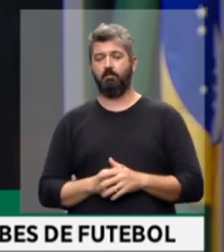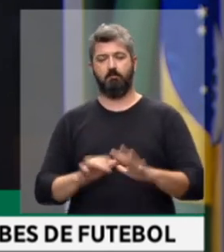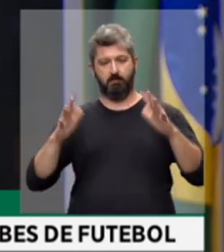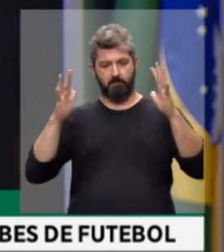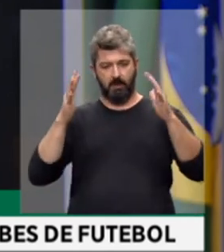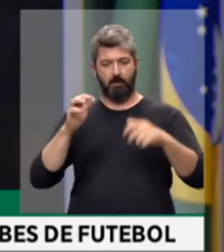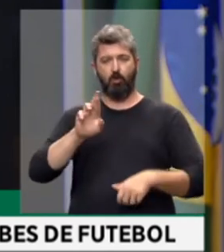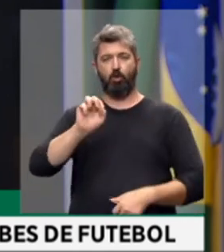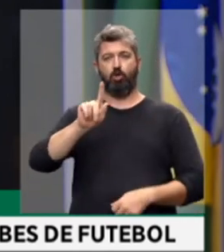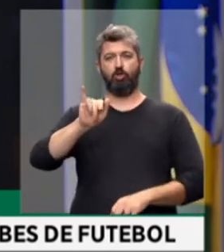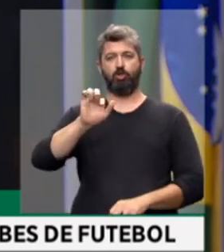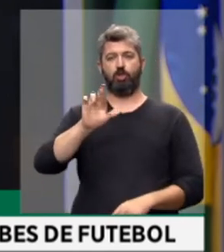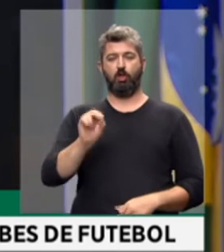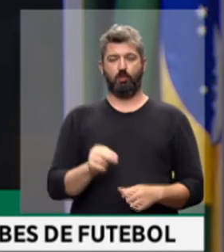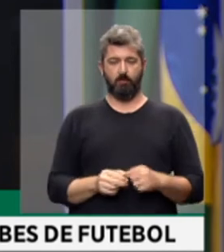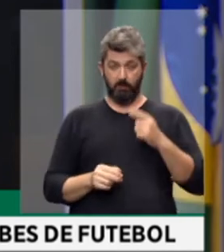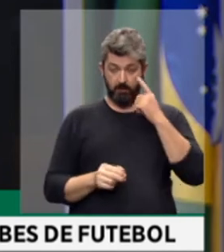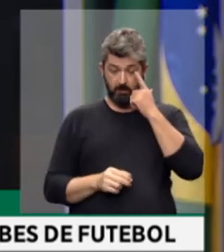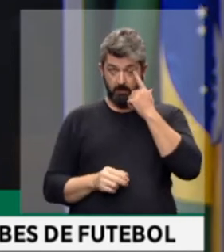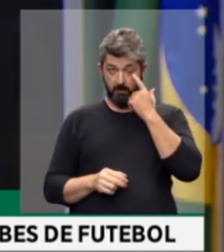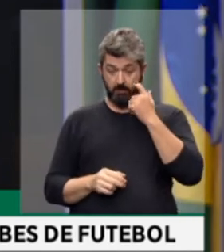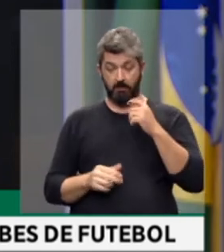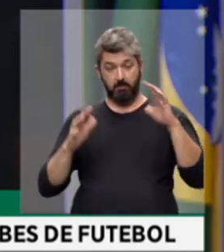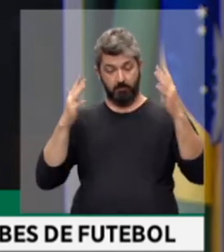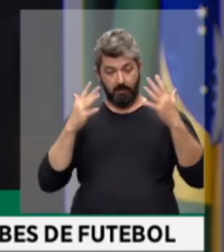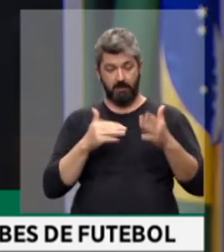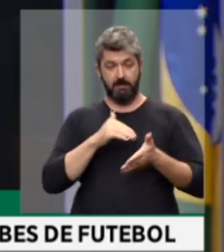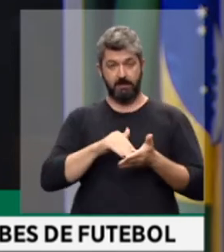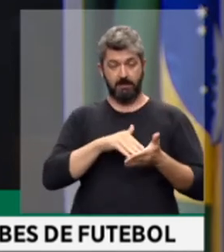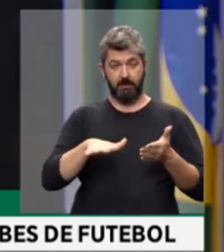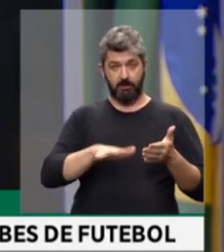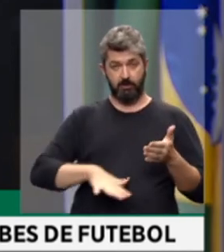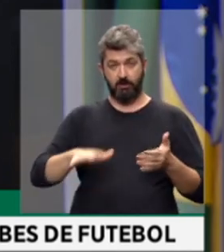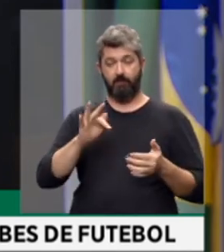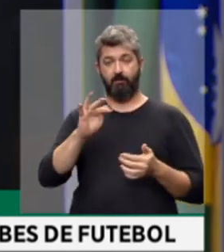REUNIÕES, EM CONVERSAS, MOSTRANDO O QUE ERA O MELHOR PARA O FUTEBOL BRASILEIRO, PARABÉNS, PRESIDENTE ROGÉRIO